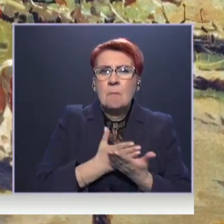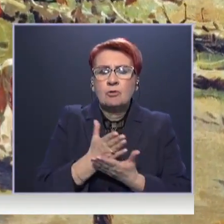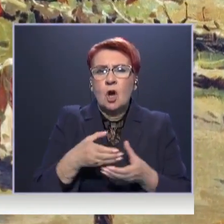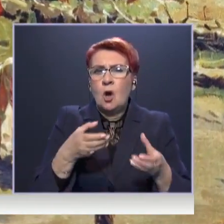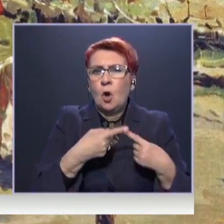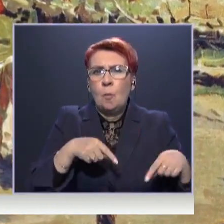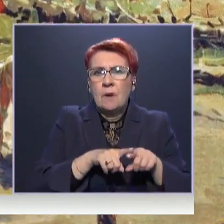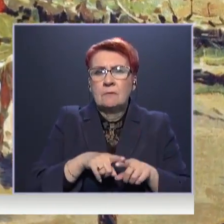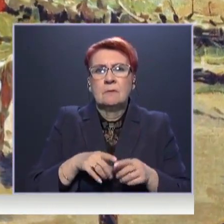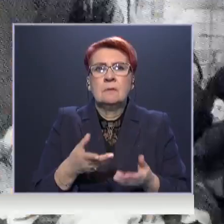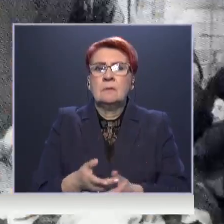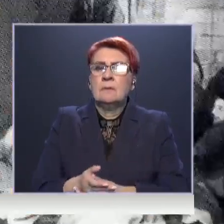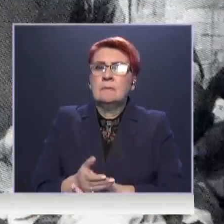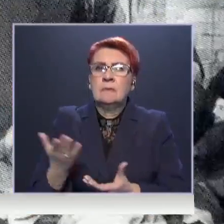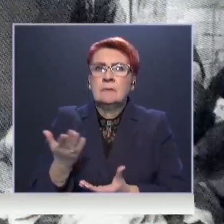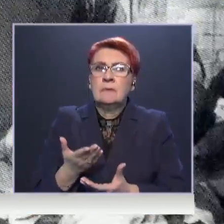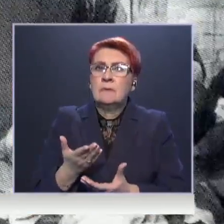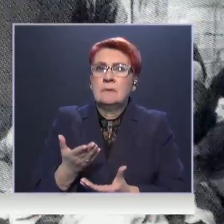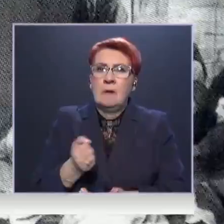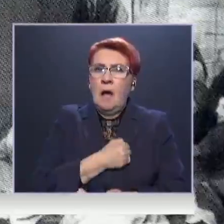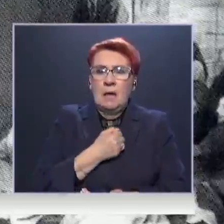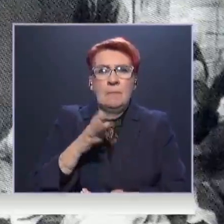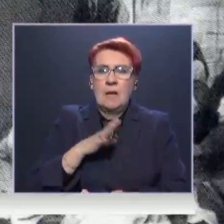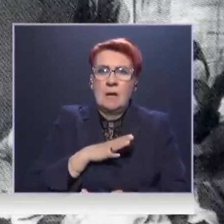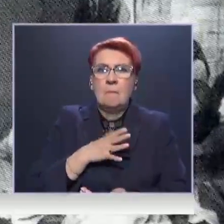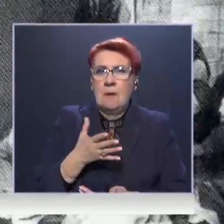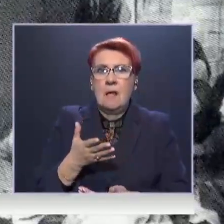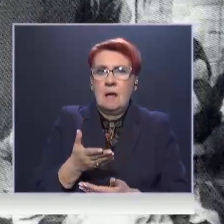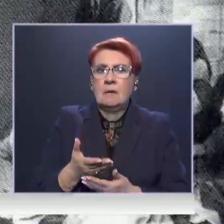бант формирования армия была разбита а органы правопорядка